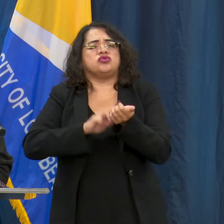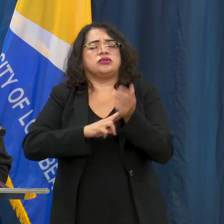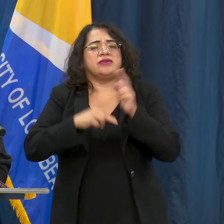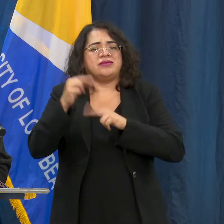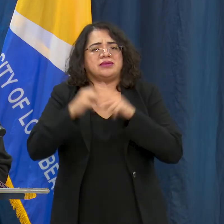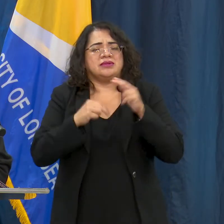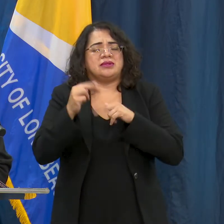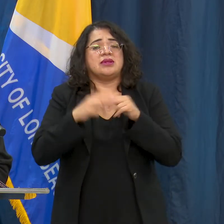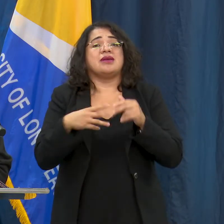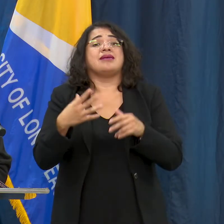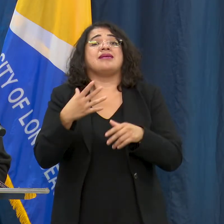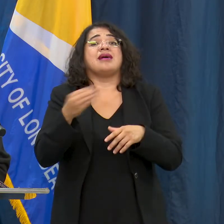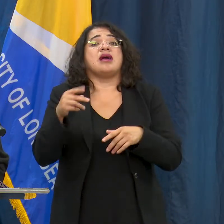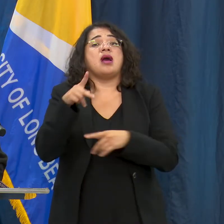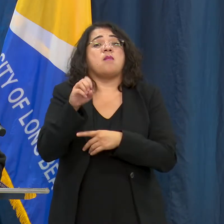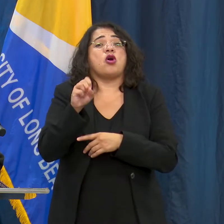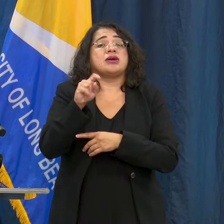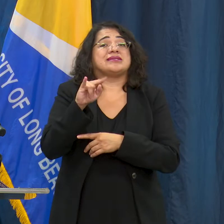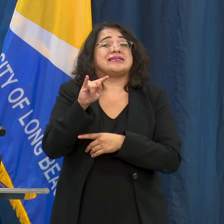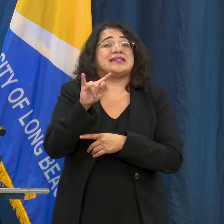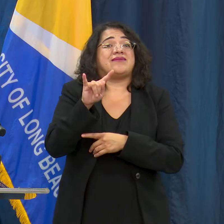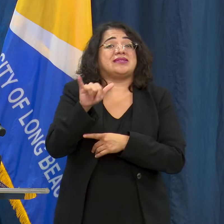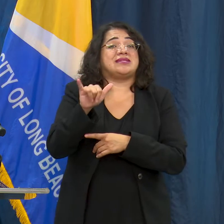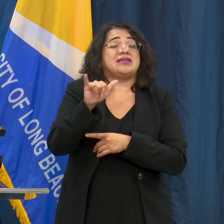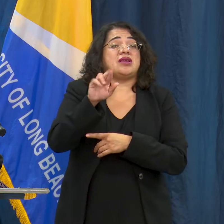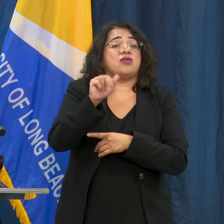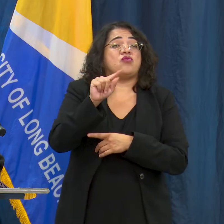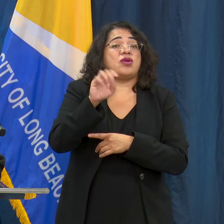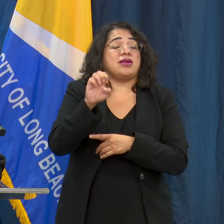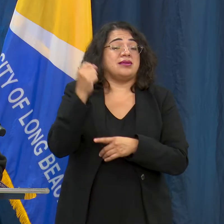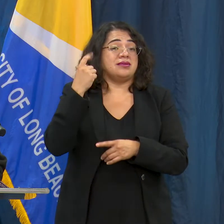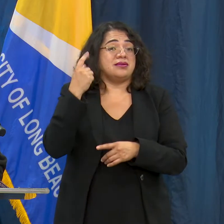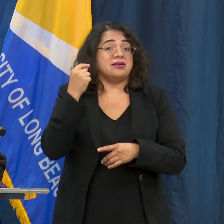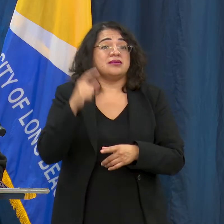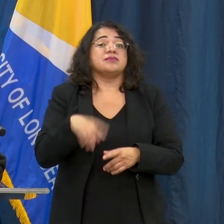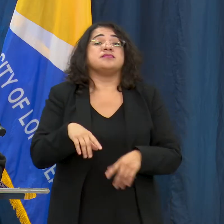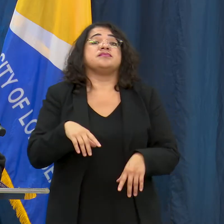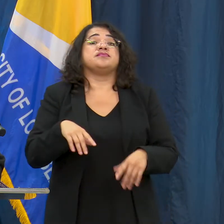Chris Christie Rios las horas de vionnet's pueden cumplir con el indica